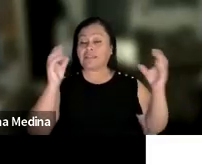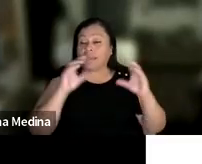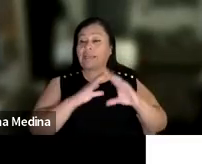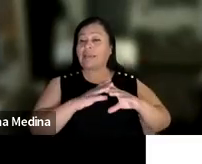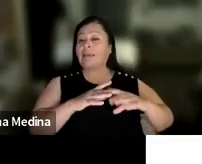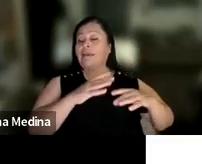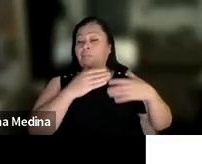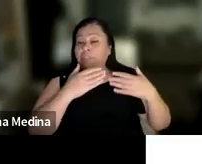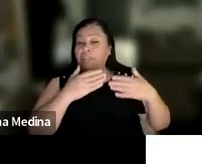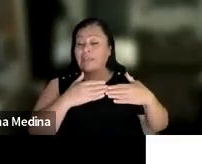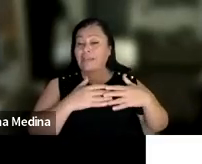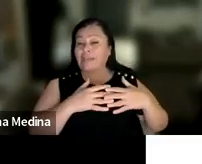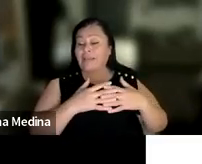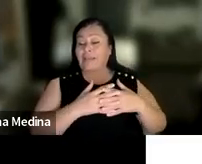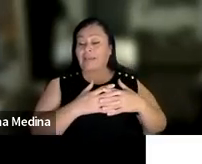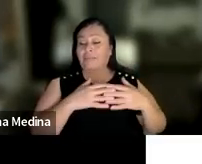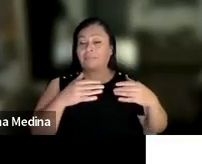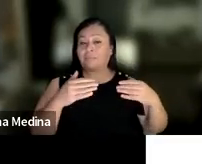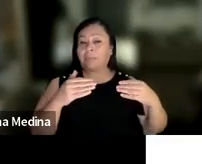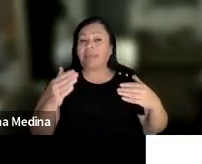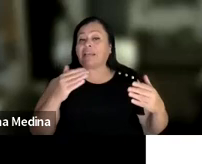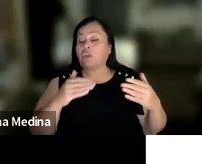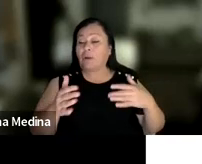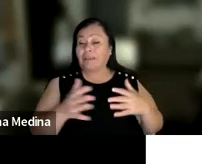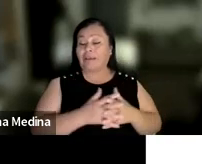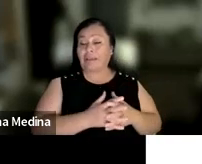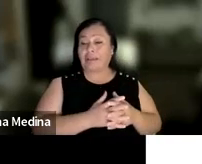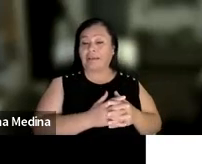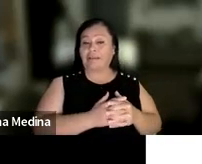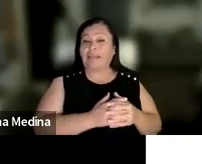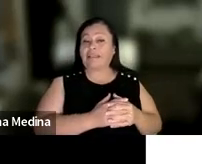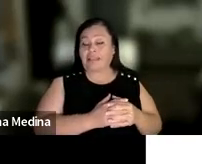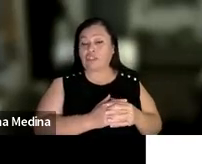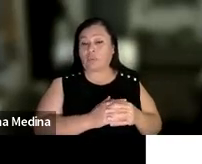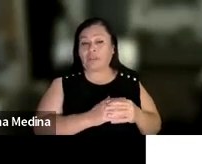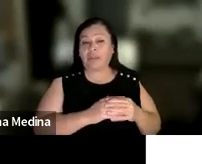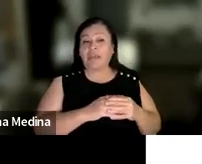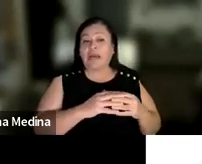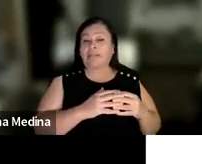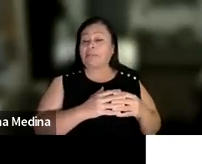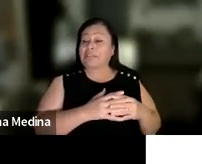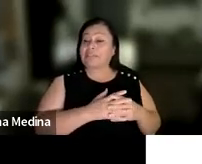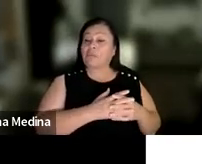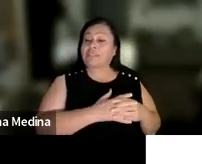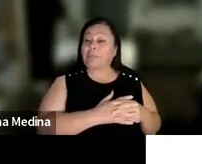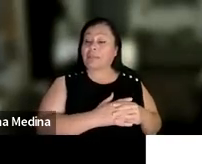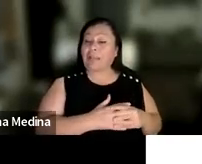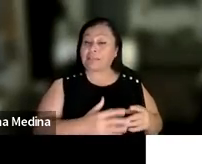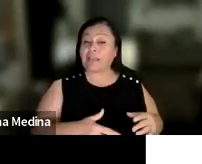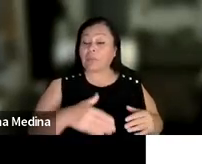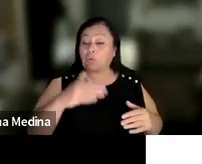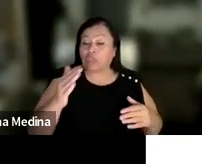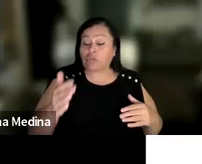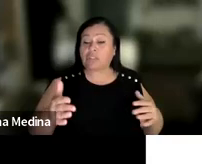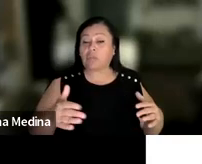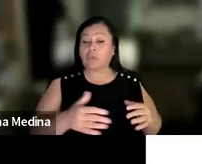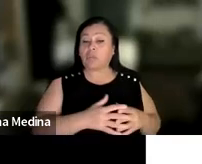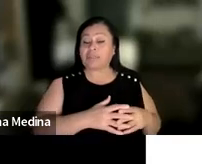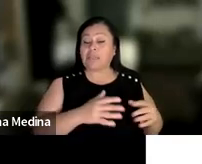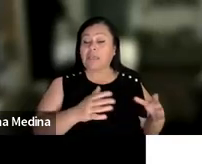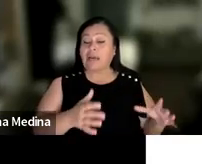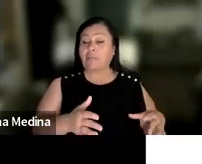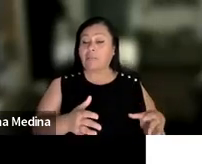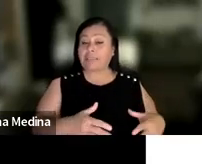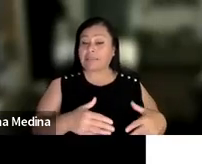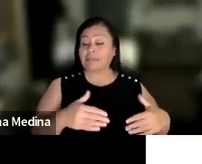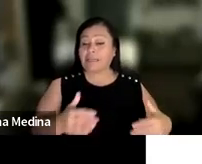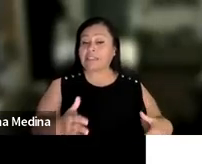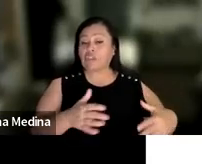cuando ve esos esas características en las personas o en los niños. Se tiene, que pues, ver que no haya nada de eso, ¿verdad?